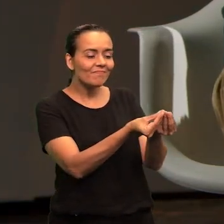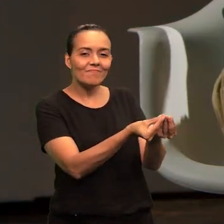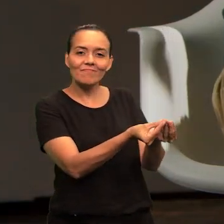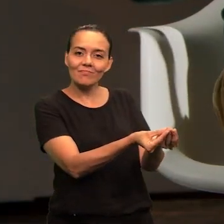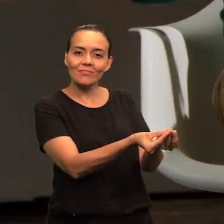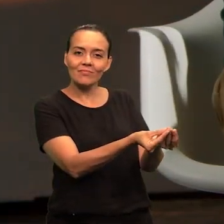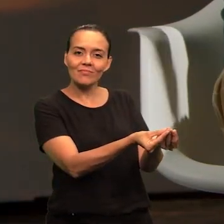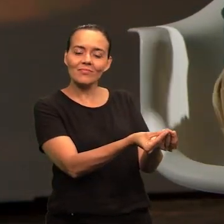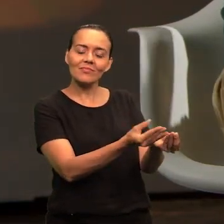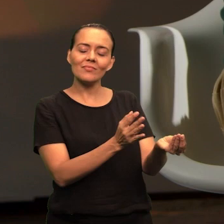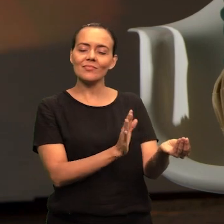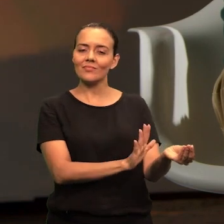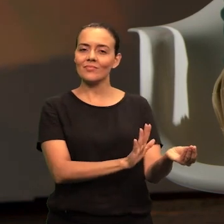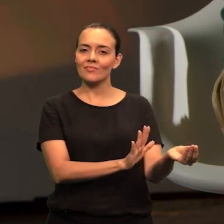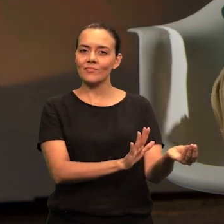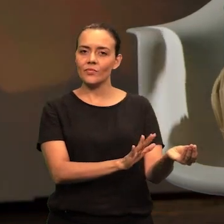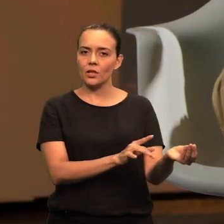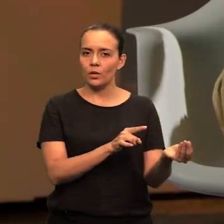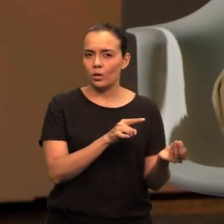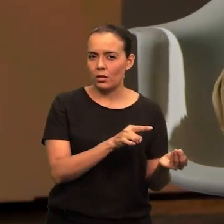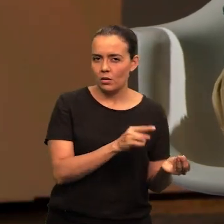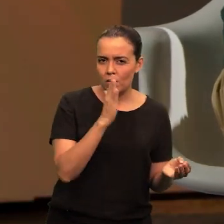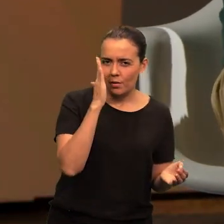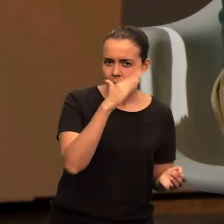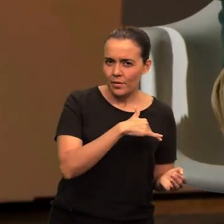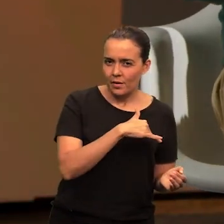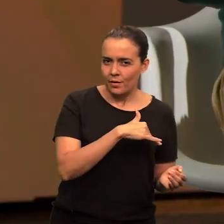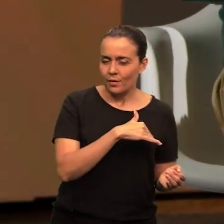E ao vender a nossa liberdade, esse tirano está sinalizando: